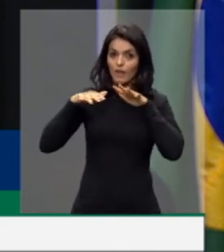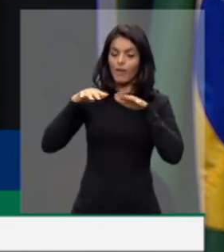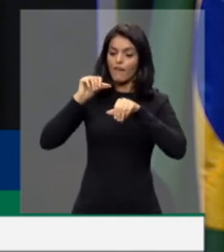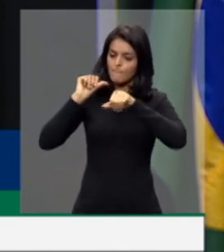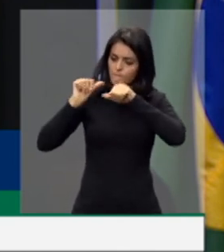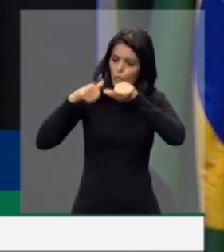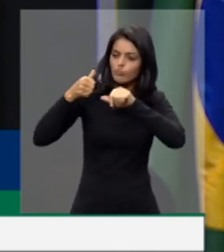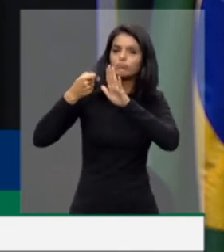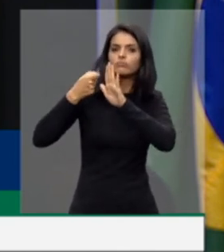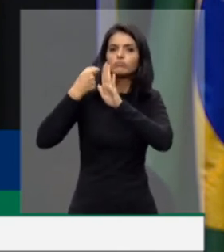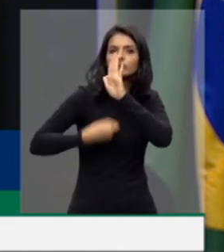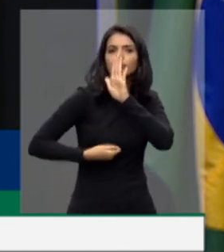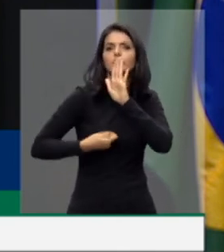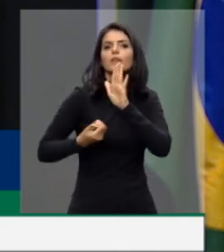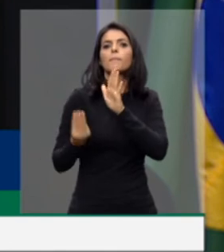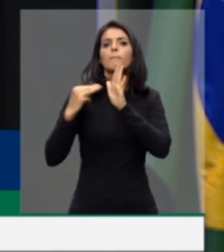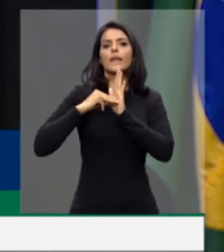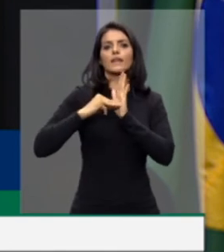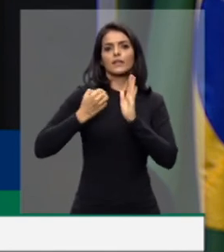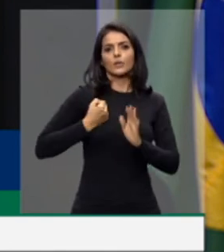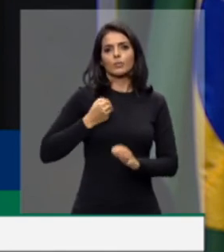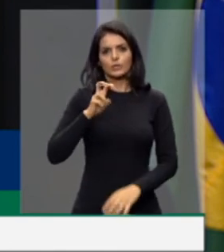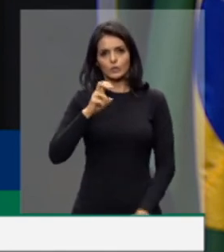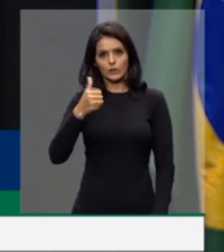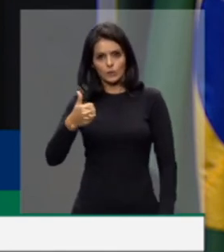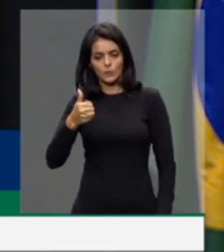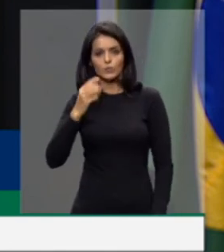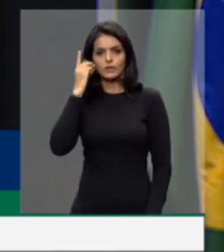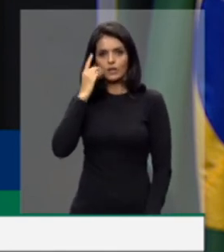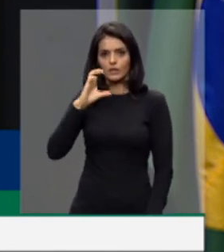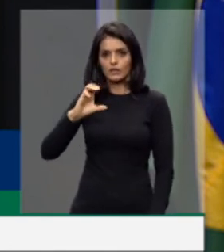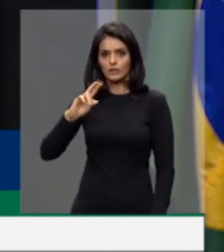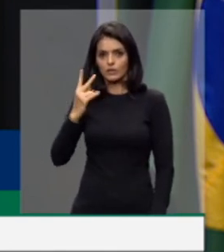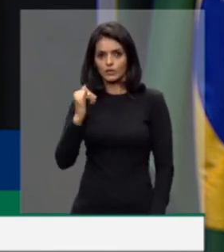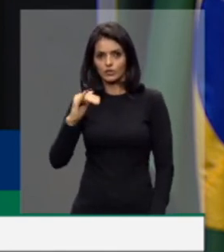ESTADOS DE RORAIMA E AMAZONA IA, ESTAVAM EM FASE DE